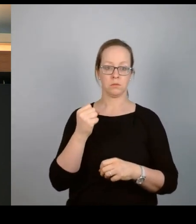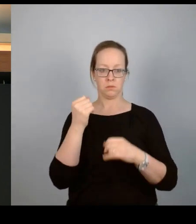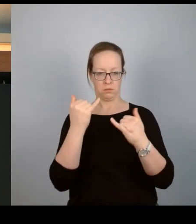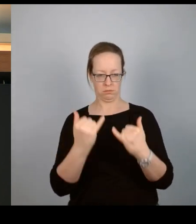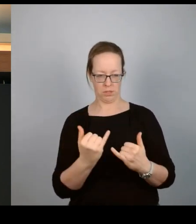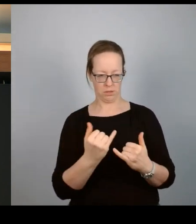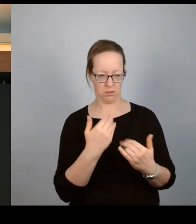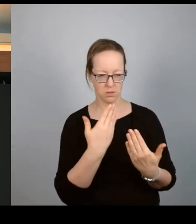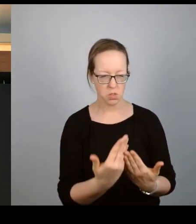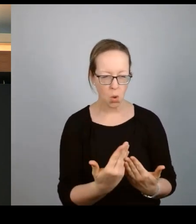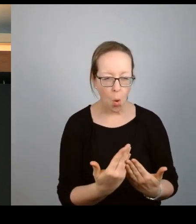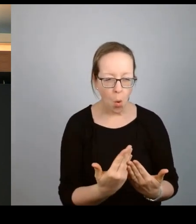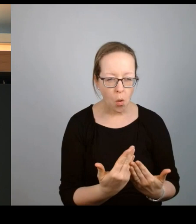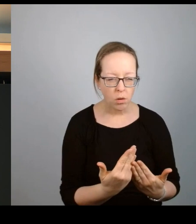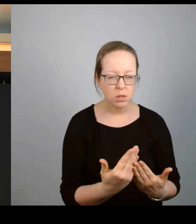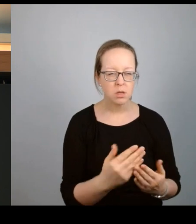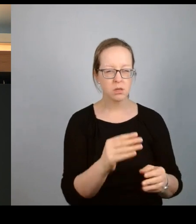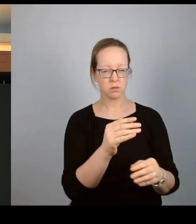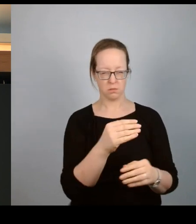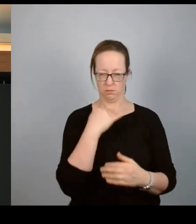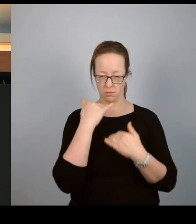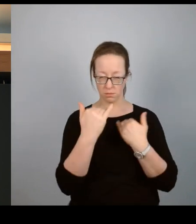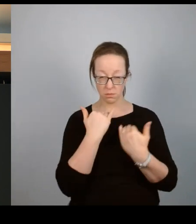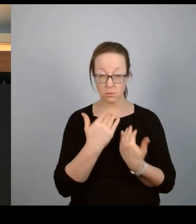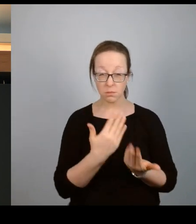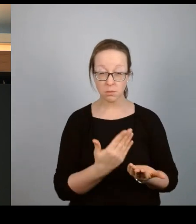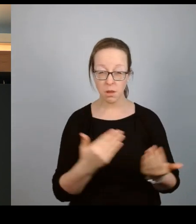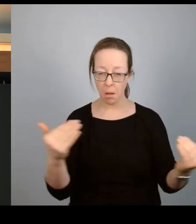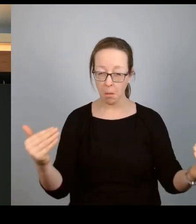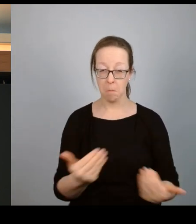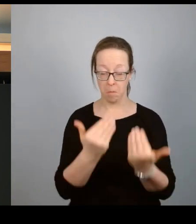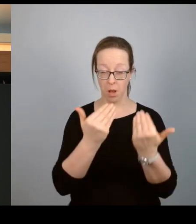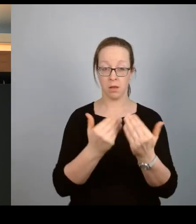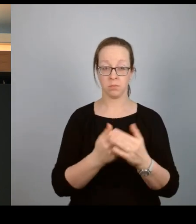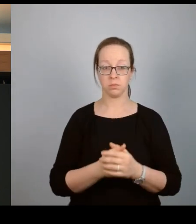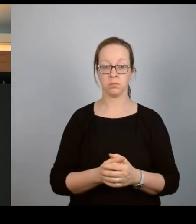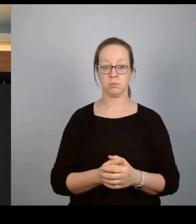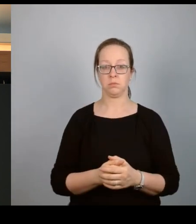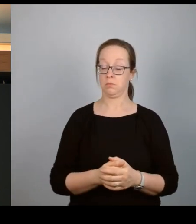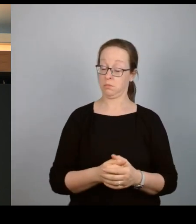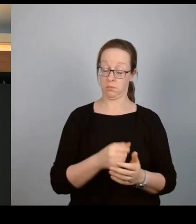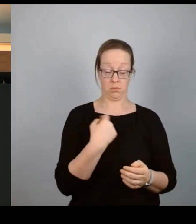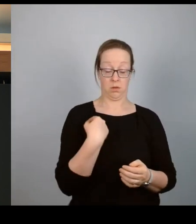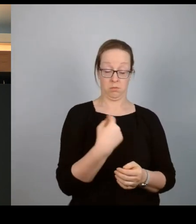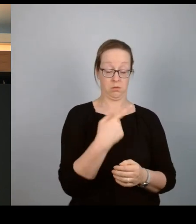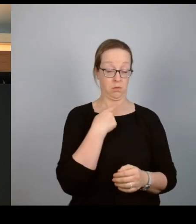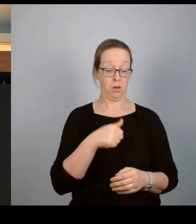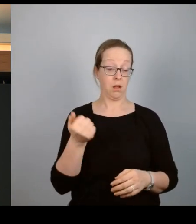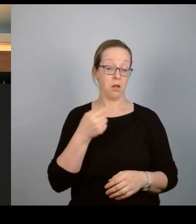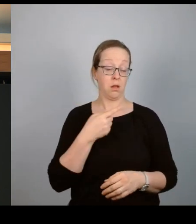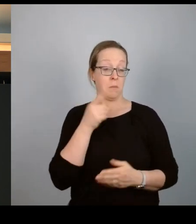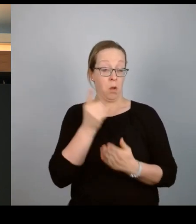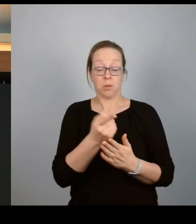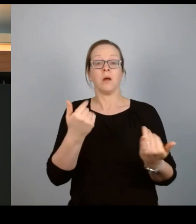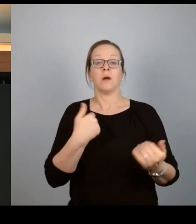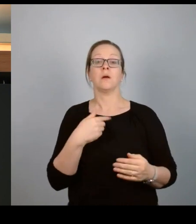Sie behaupten, dass hier einfach so. Und wissen Sie noch was, wenn Sie hier die Polizei wieder Im Verdacht ziehen